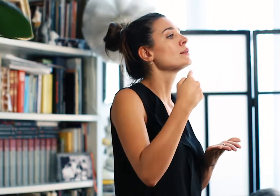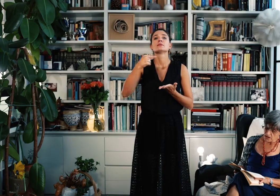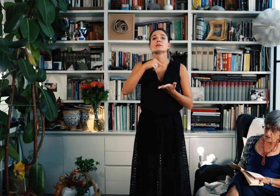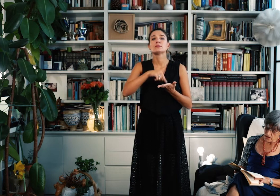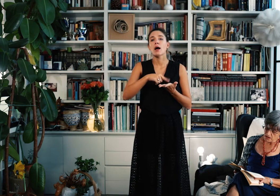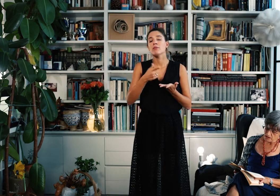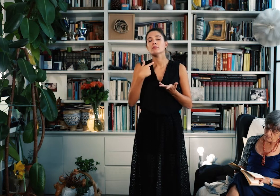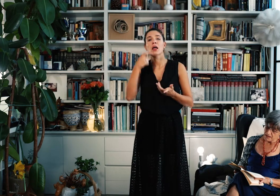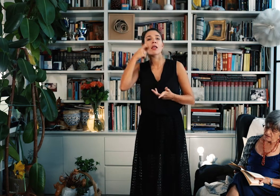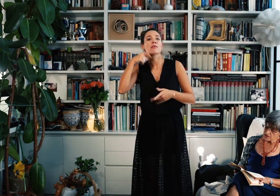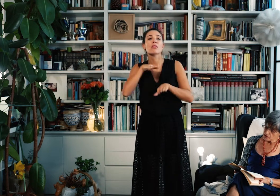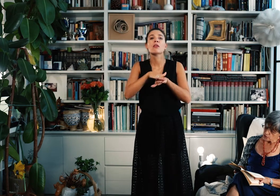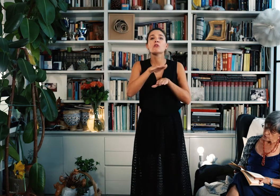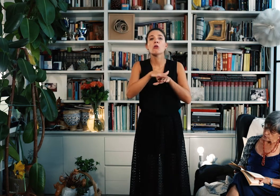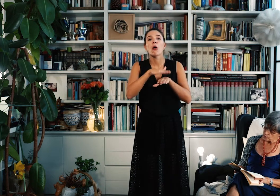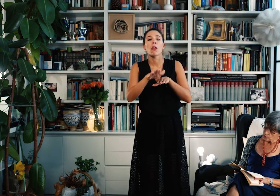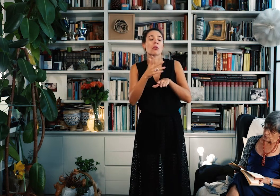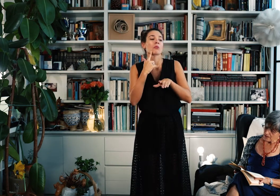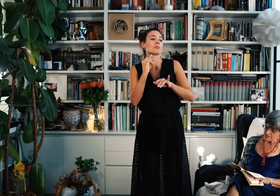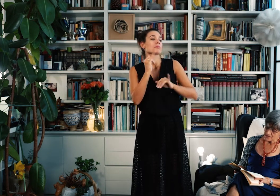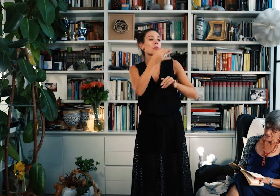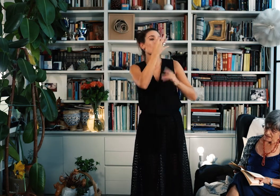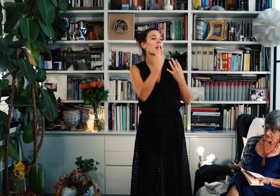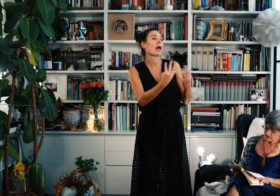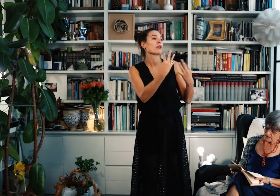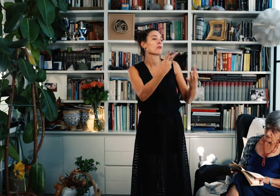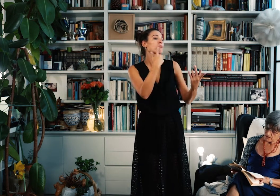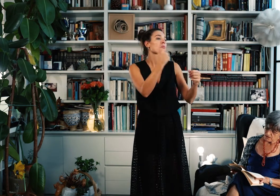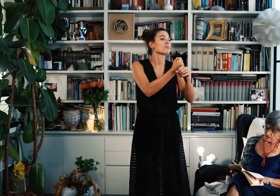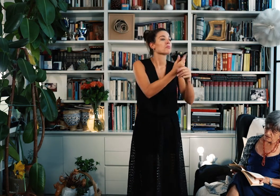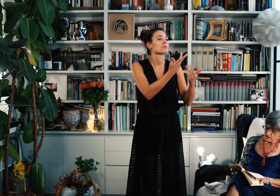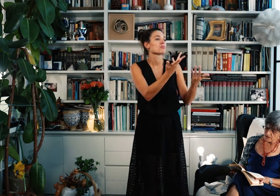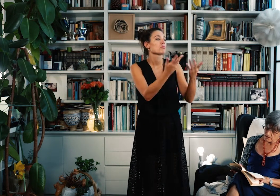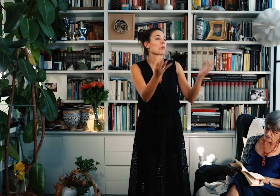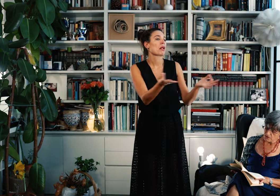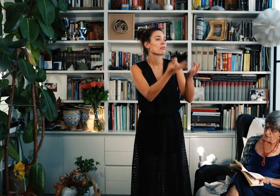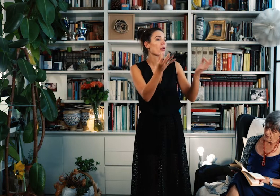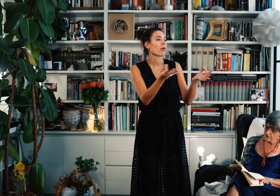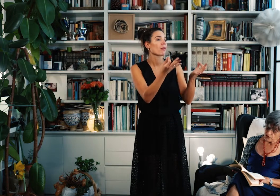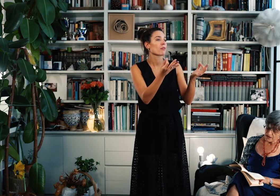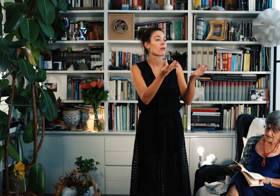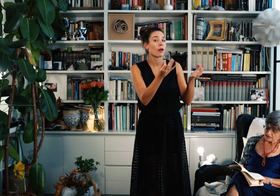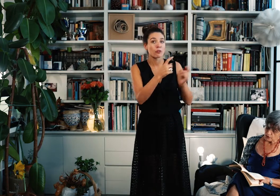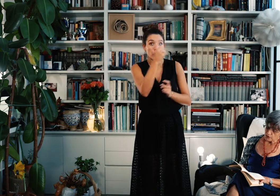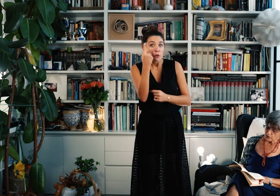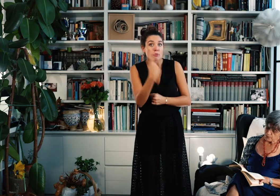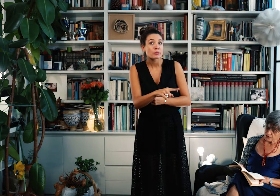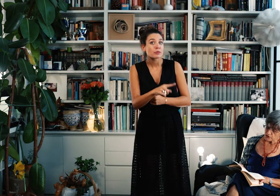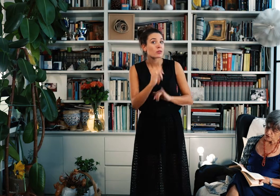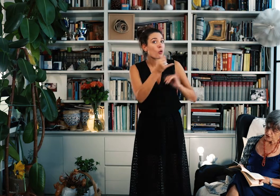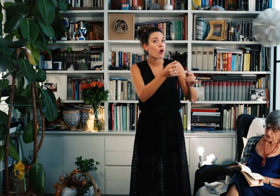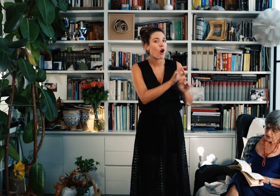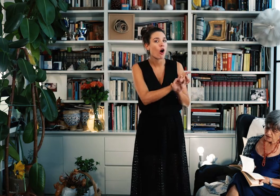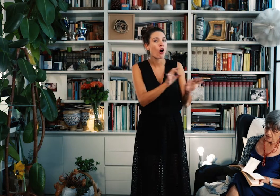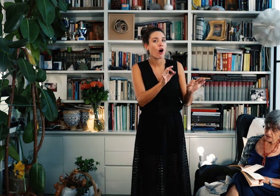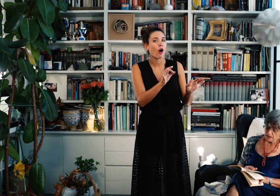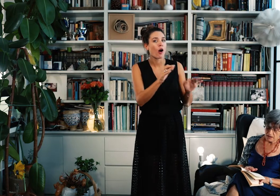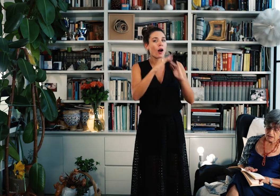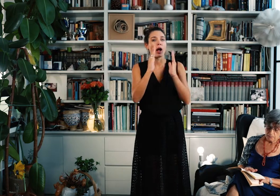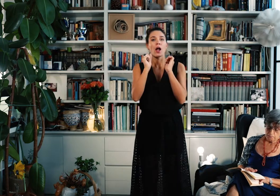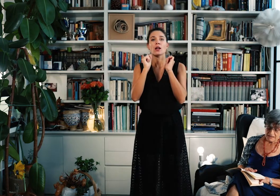Tornato a casa non riuscì a lavorare nel parco come era sua consuetudine, ma rimase nel suo